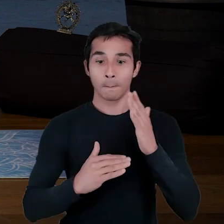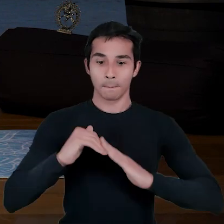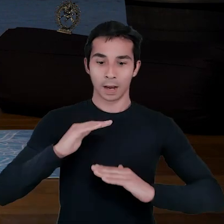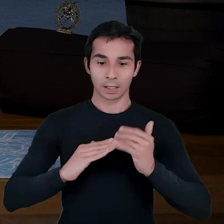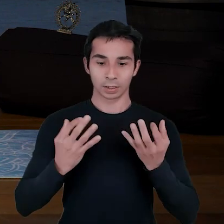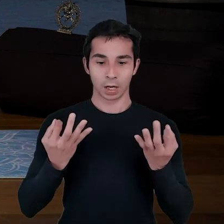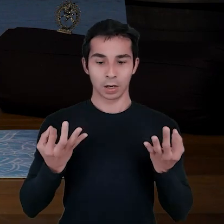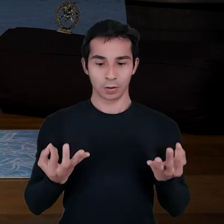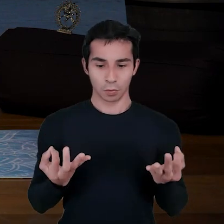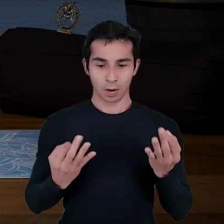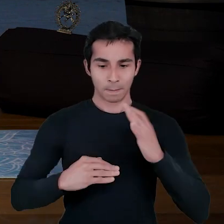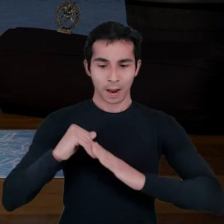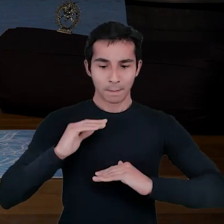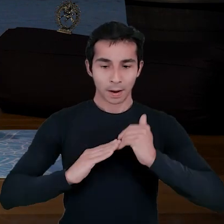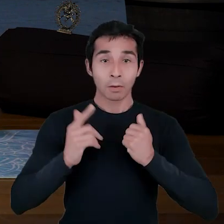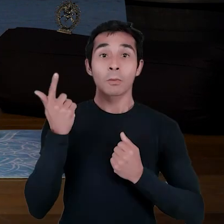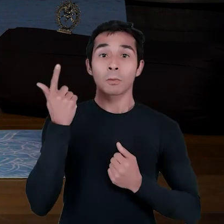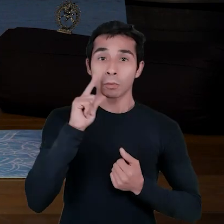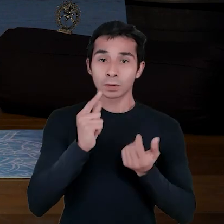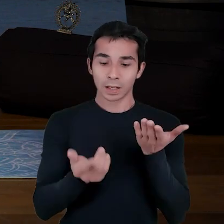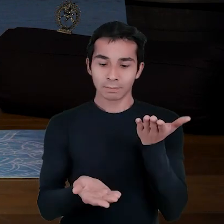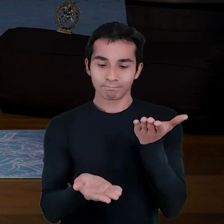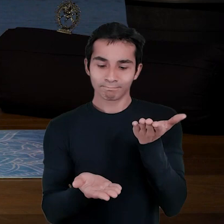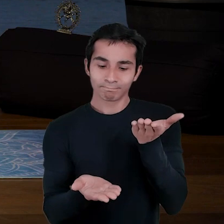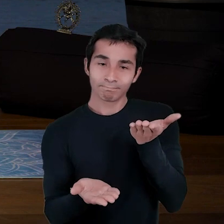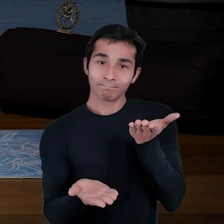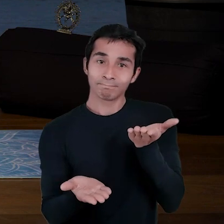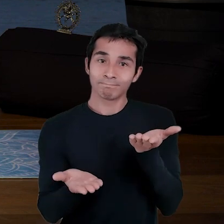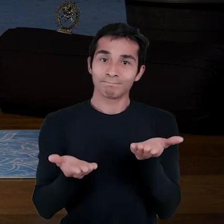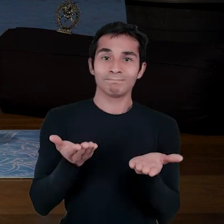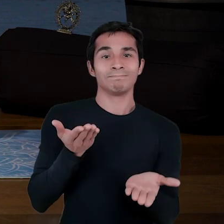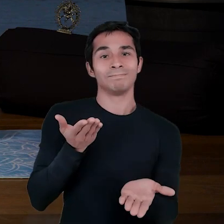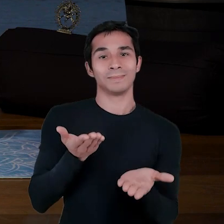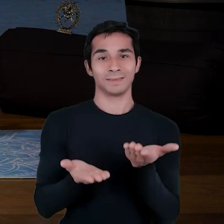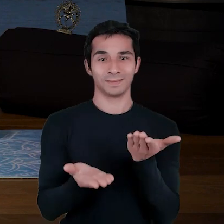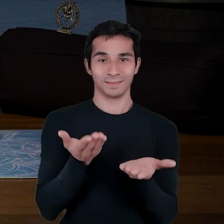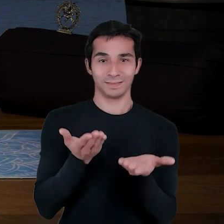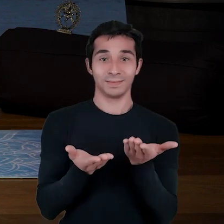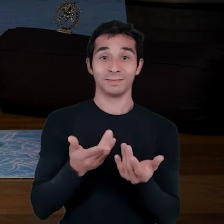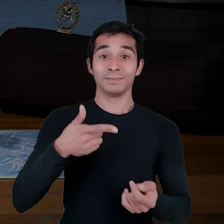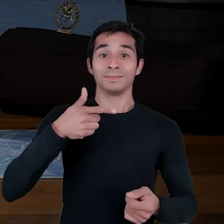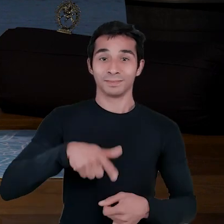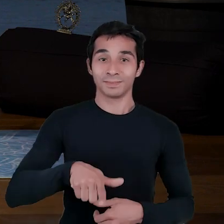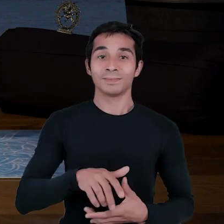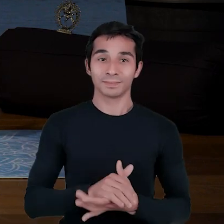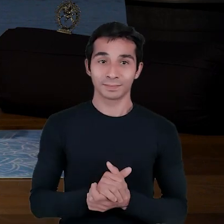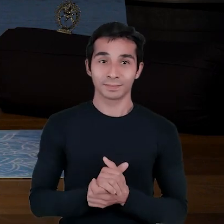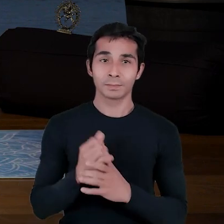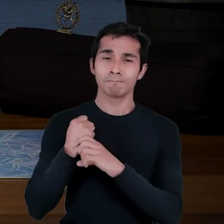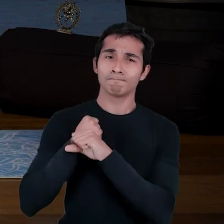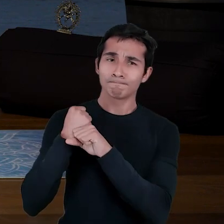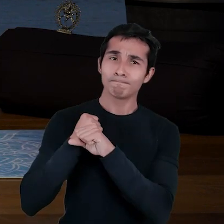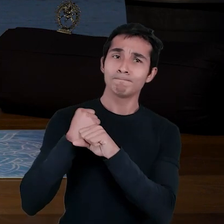Através das práticas a gente encontra esse equilíbrio, ou reencontra, reequilibra.